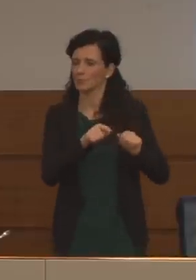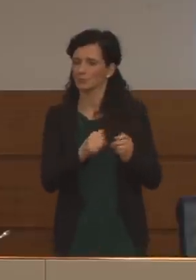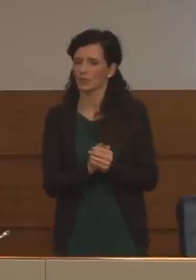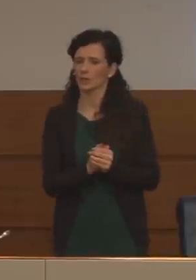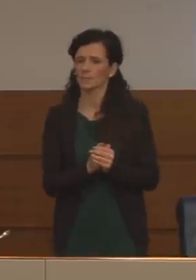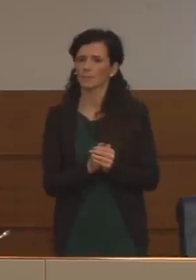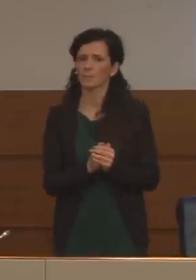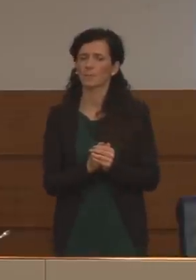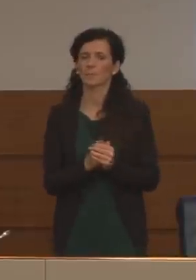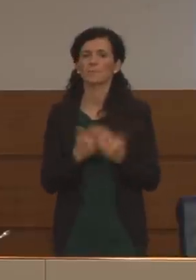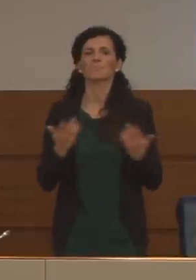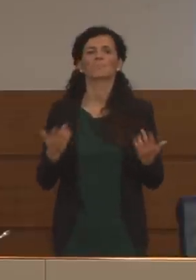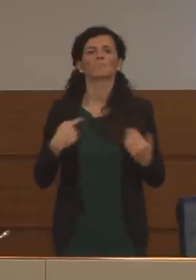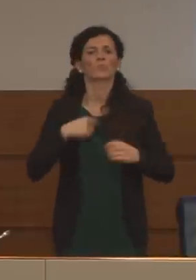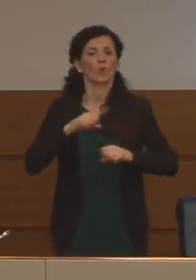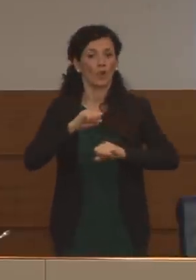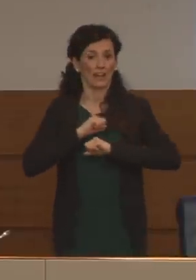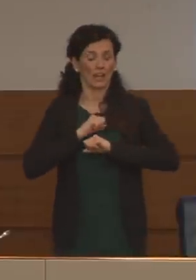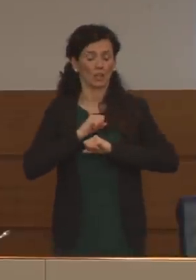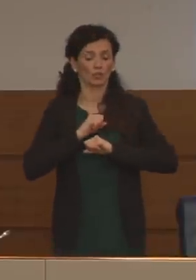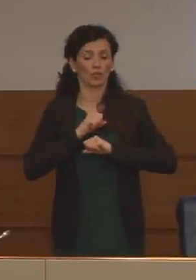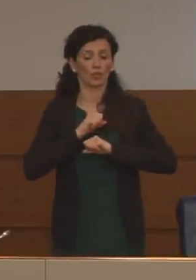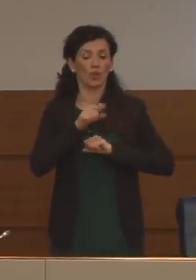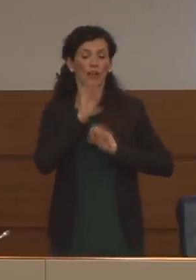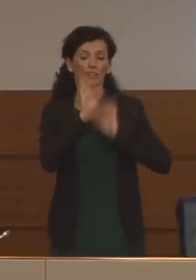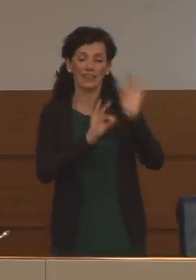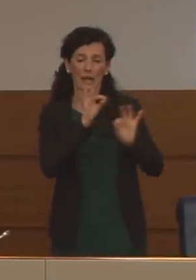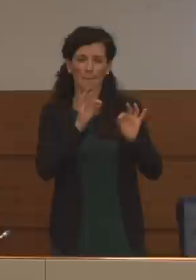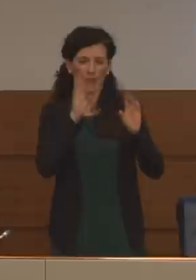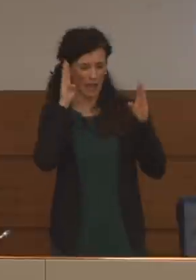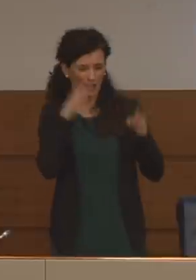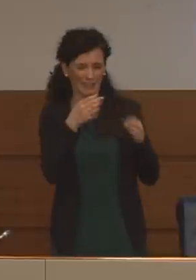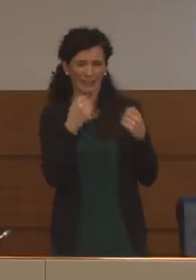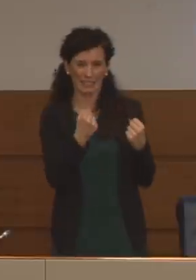Io credo che i posti in terapia intensiva sono stati